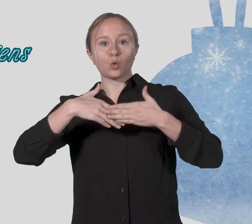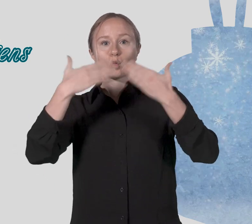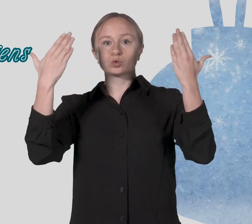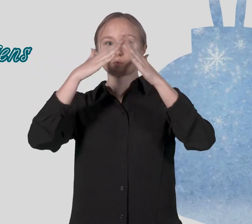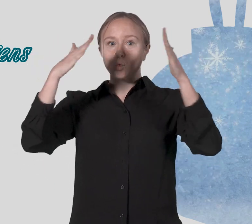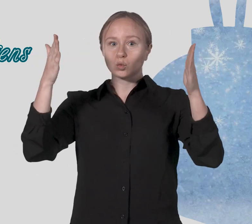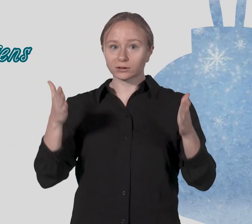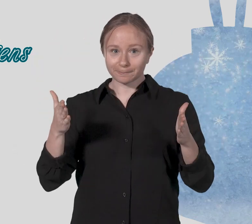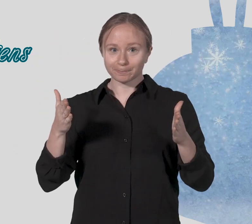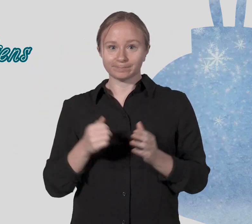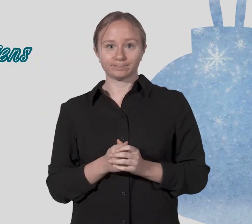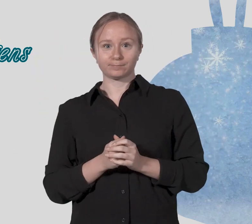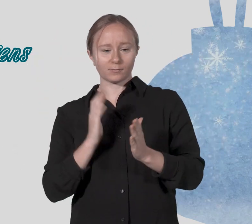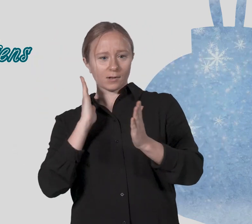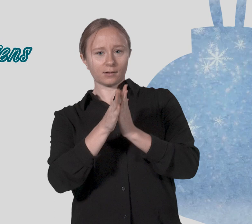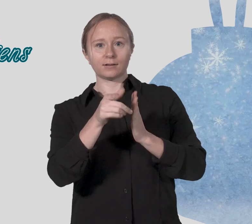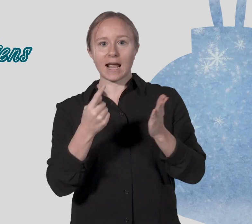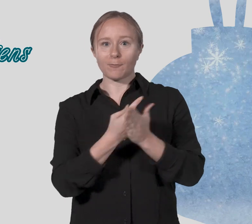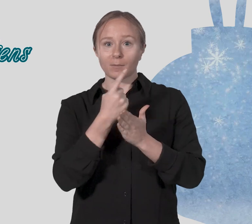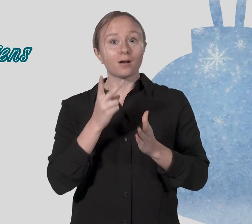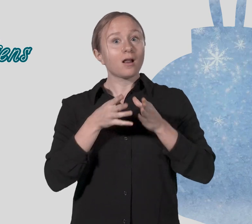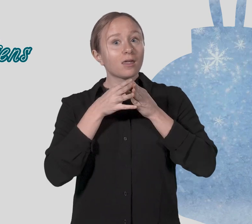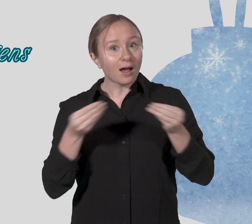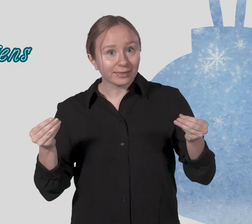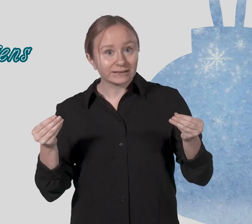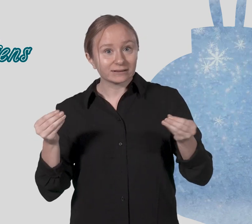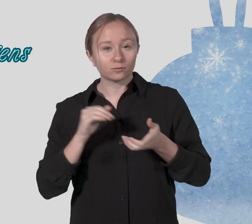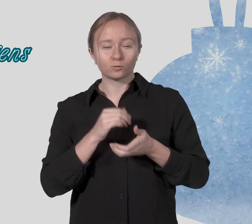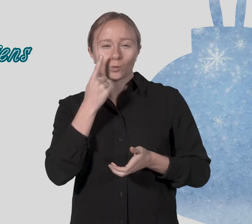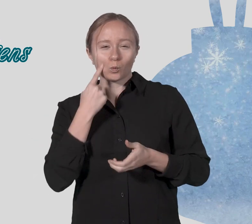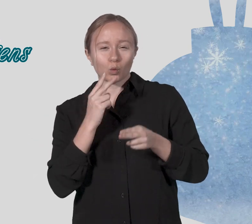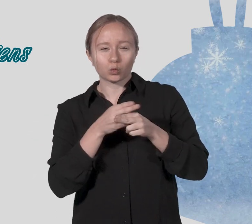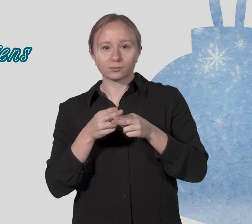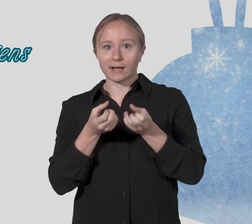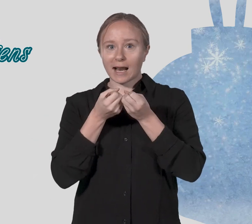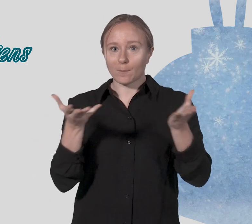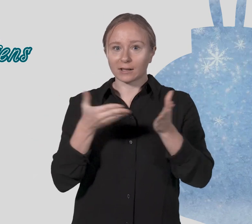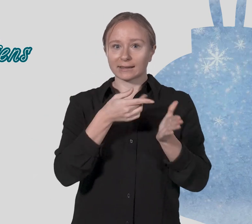i Ljusa huset! Inträde till evenemanget är gratis, och godsaker erbjuds till -